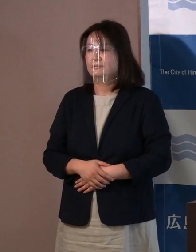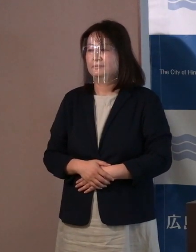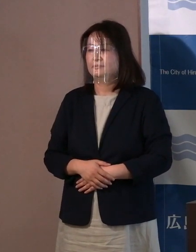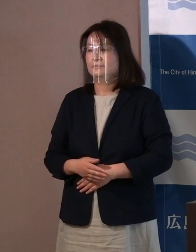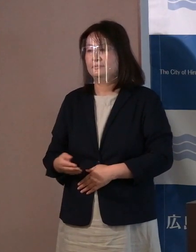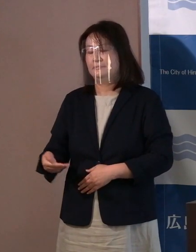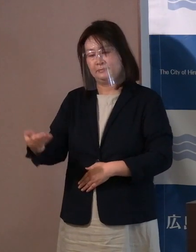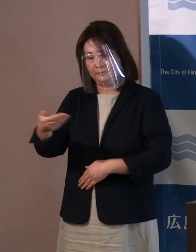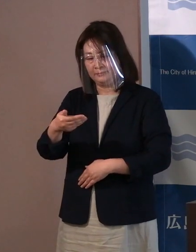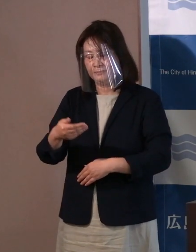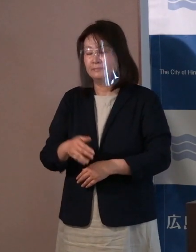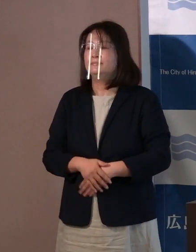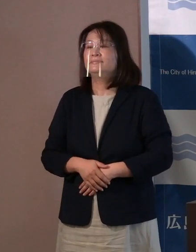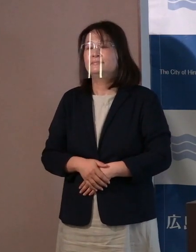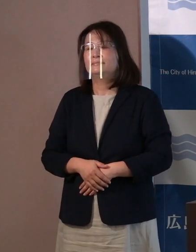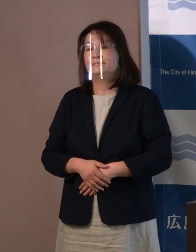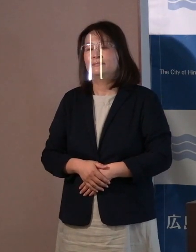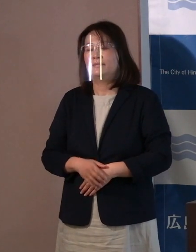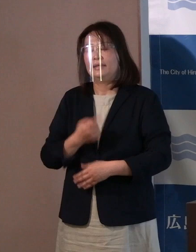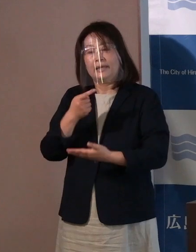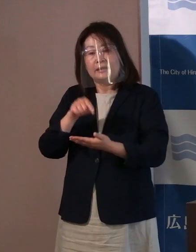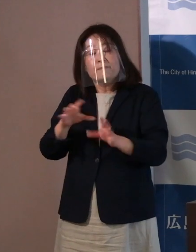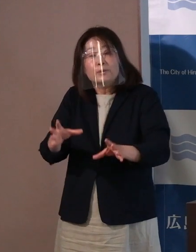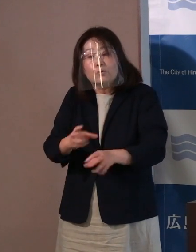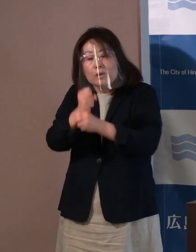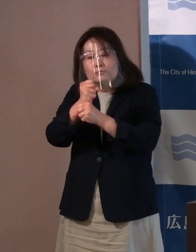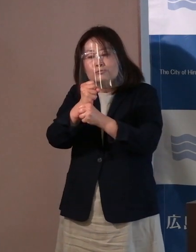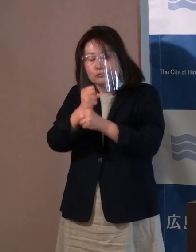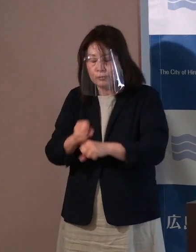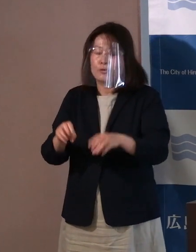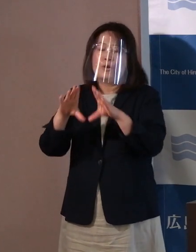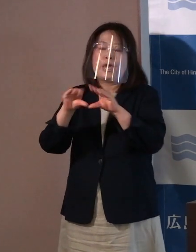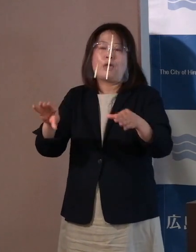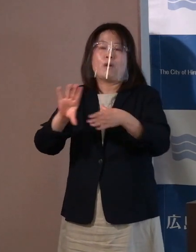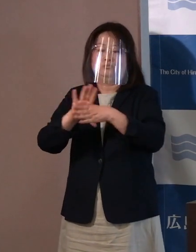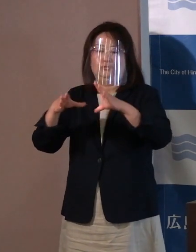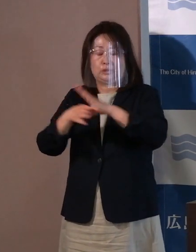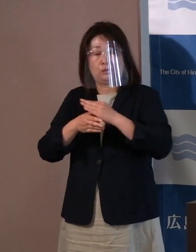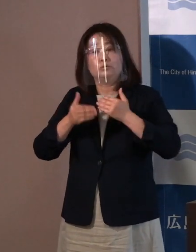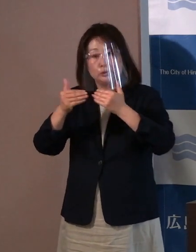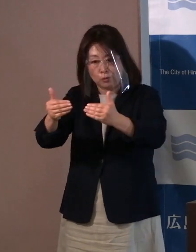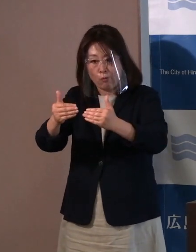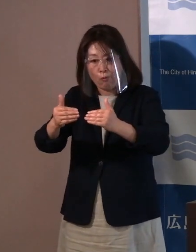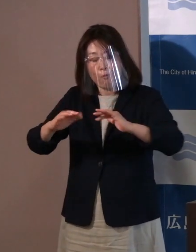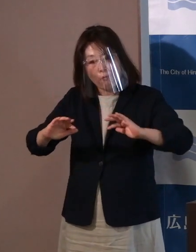(記者)簡単に要約しますと､ 平和文化の振興ということで､